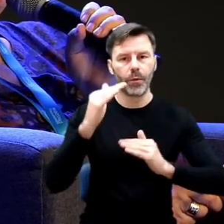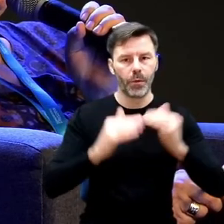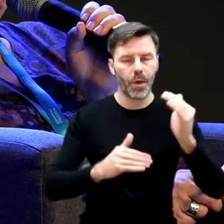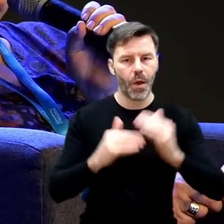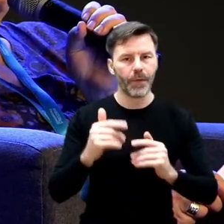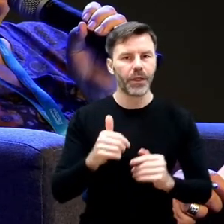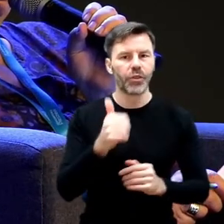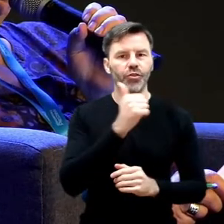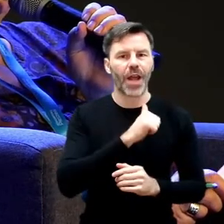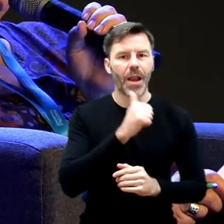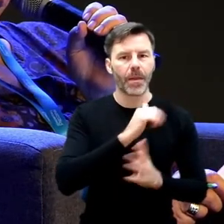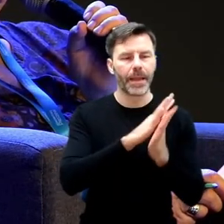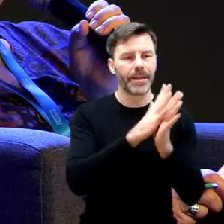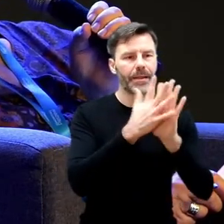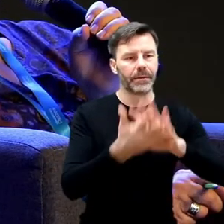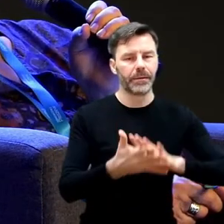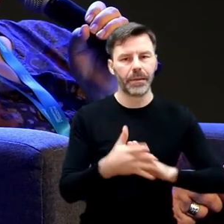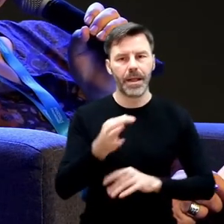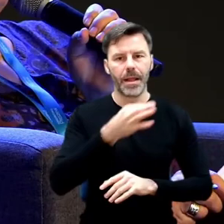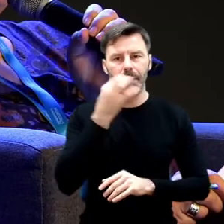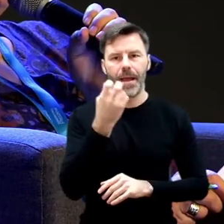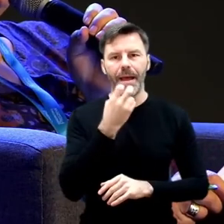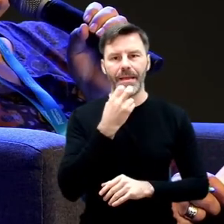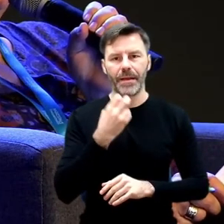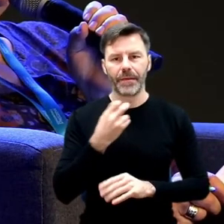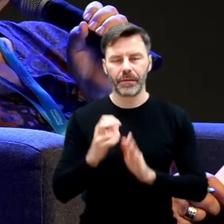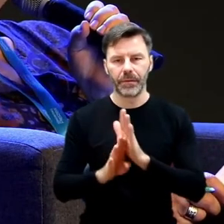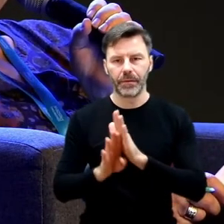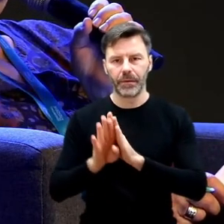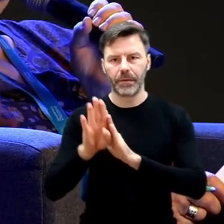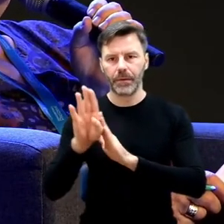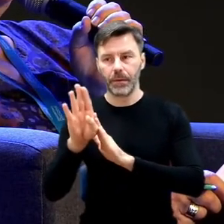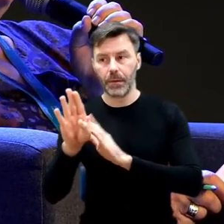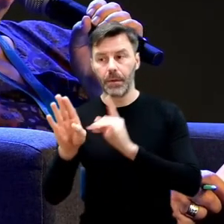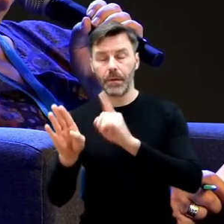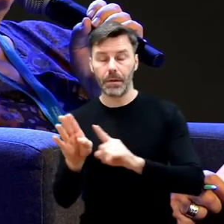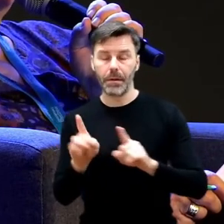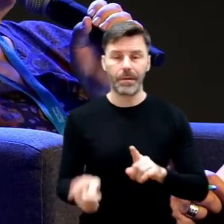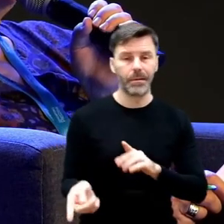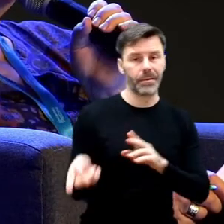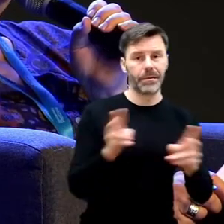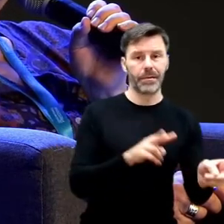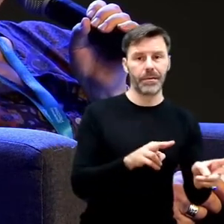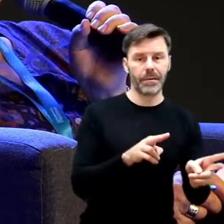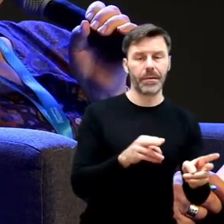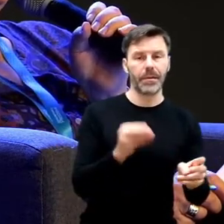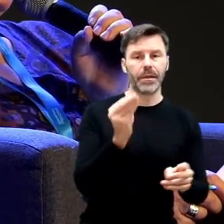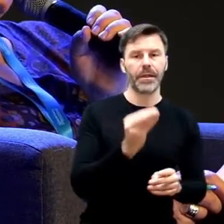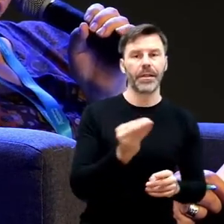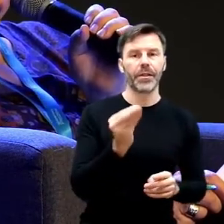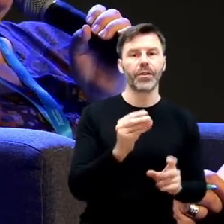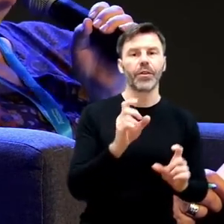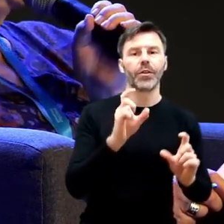i wzrost efektywności energetycznej. W tym samym duchu są też fundusze nasze krajowe związane